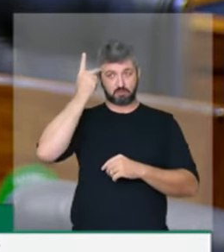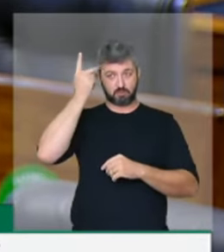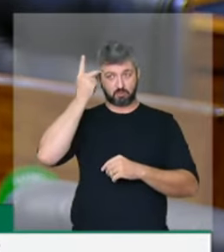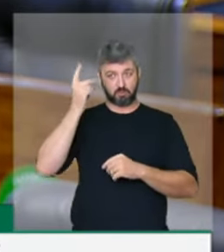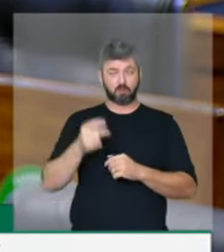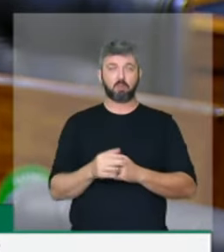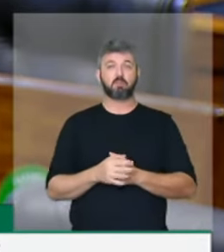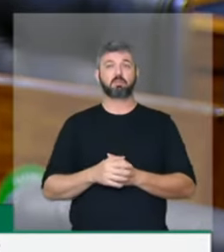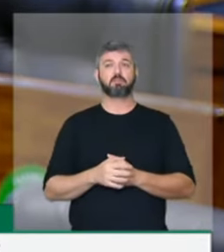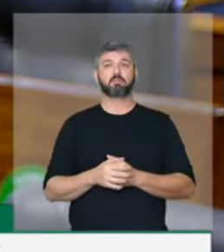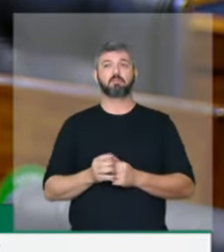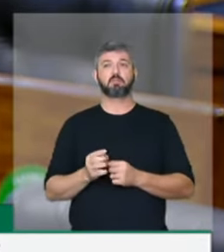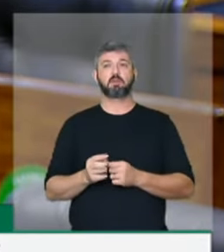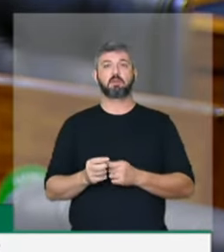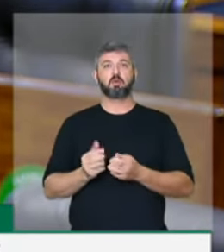LUIZINHO.... QUE É O AUTOR DESTA MATÉRIA, DEPUTADO HIRAN